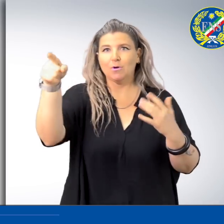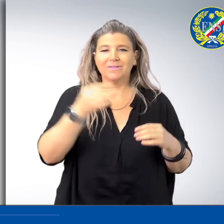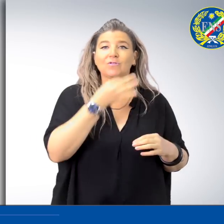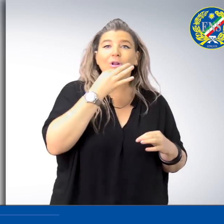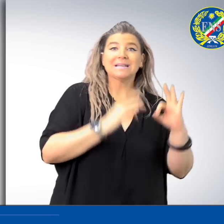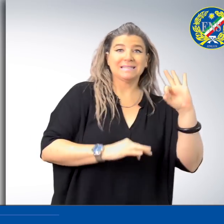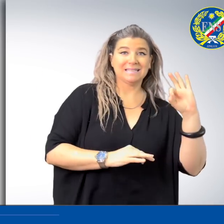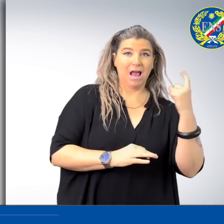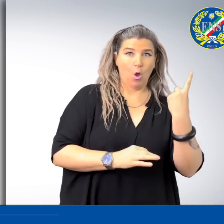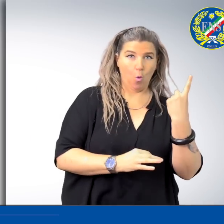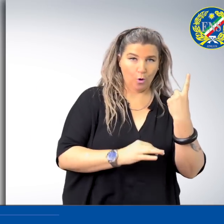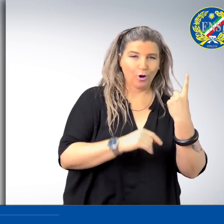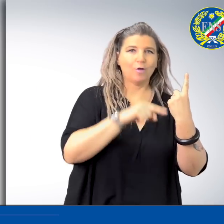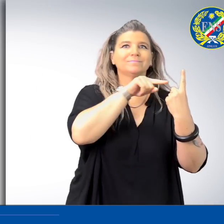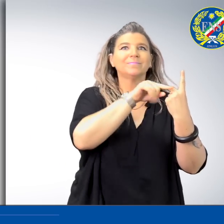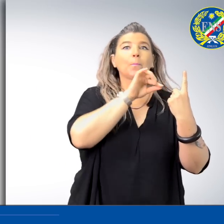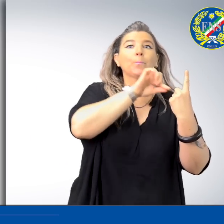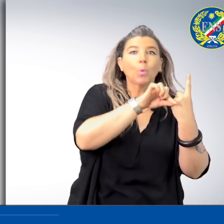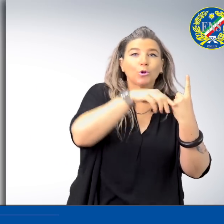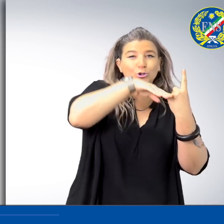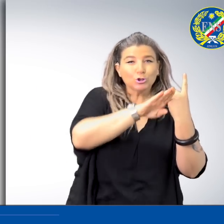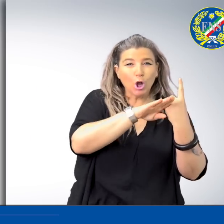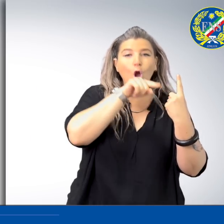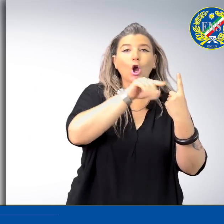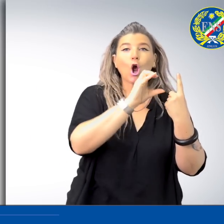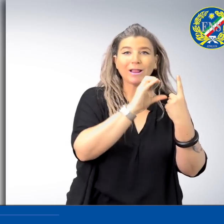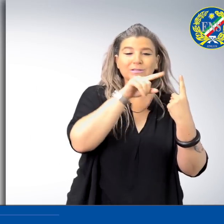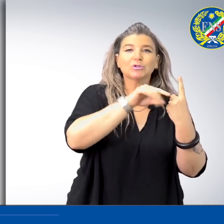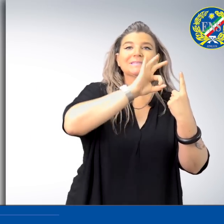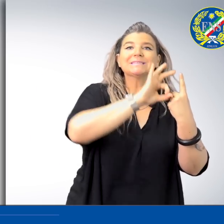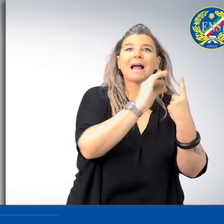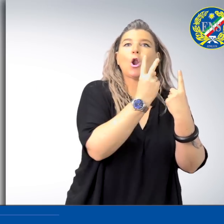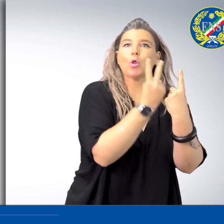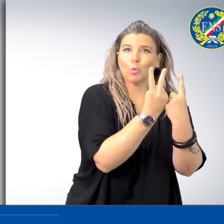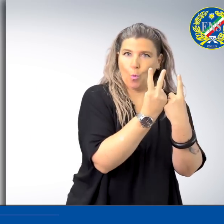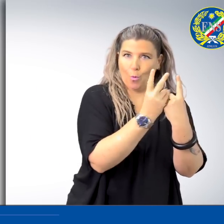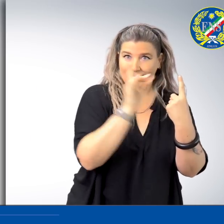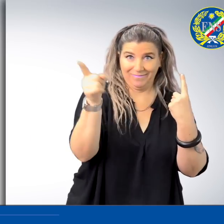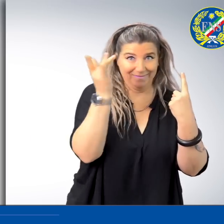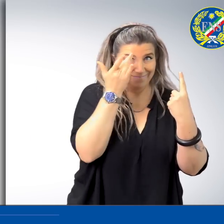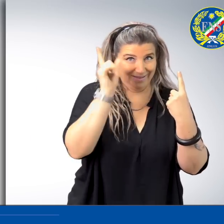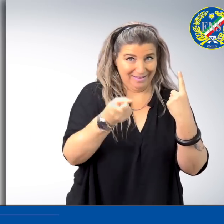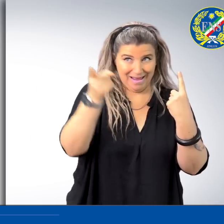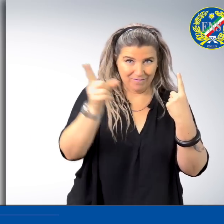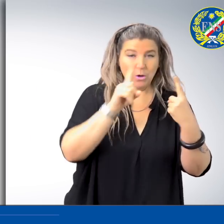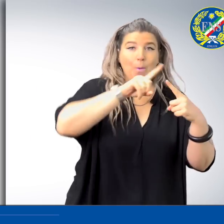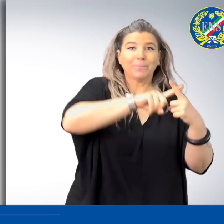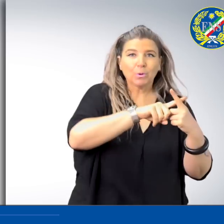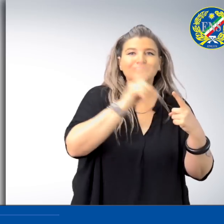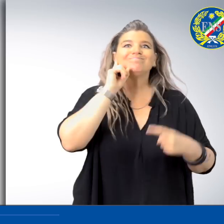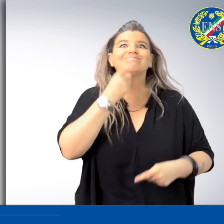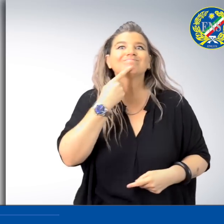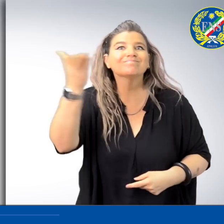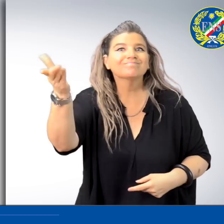Nella patente vediamo stampato il codice 01 e il sottocodice 02 per le lenti a contatto e in più è